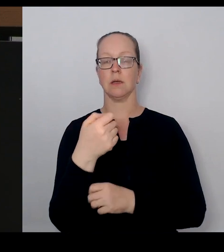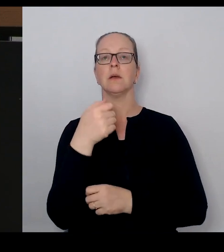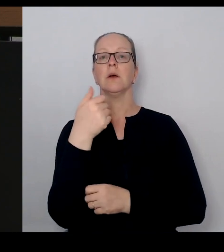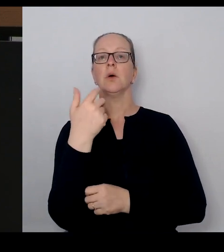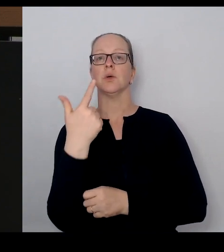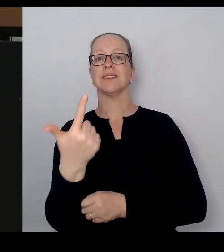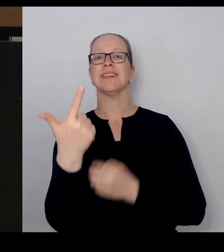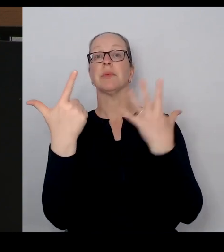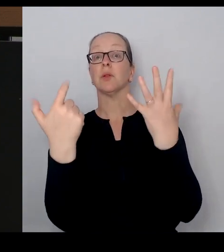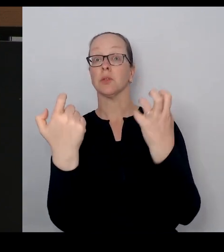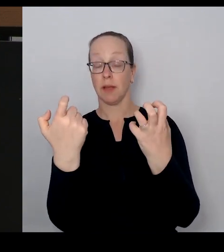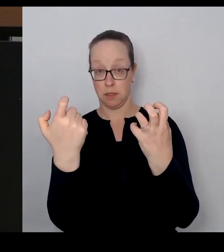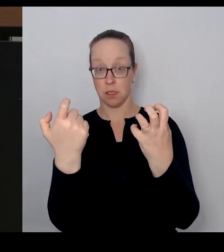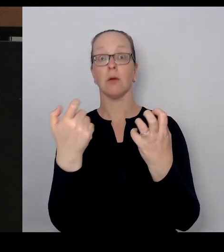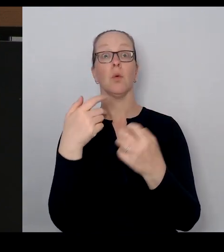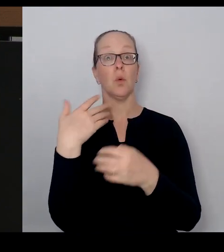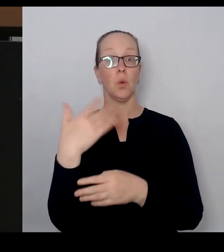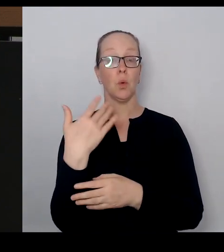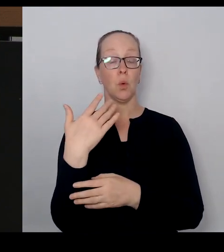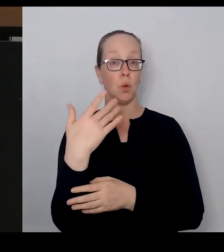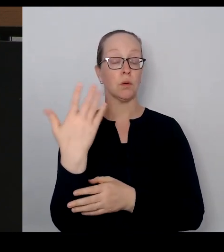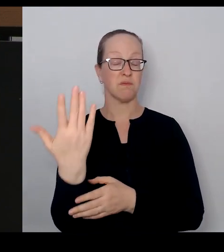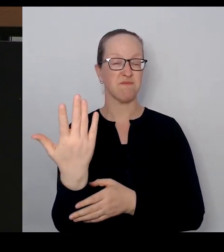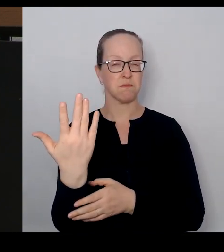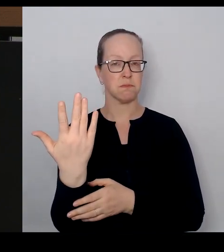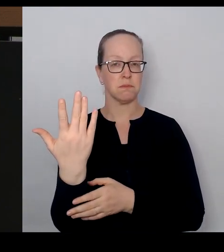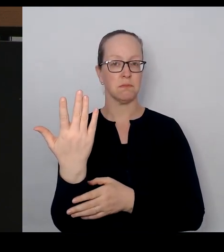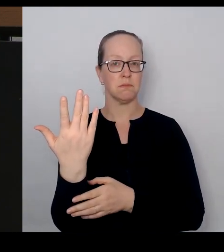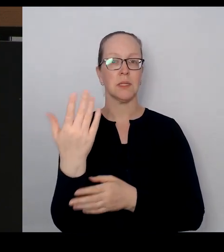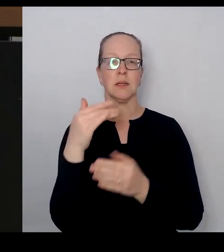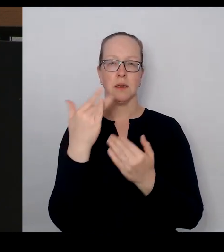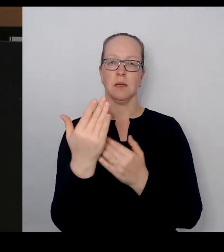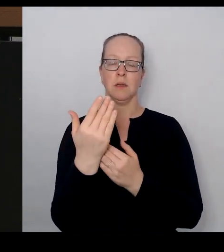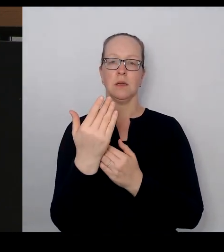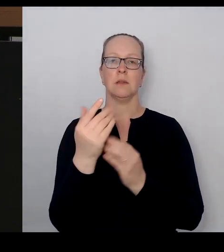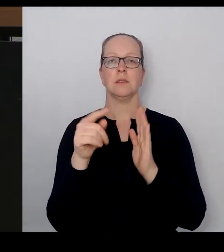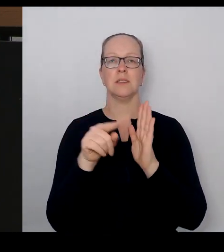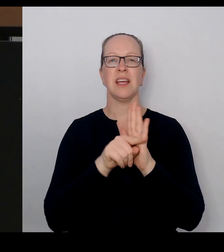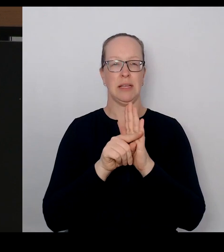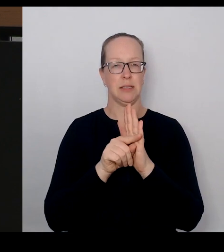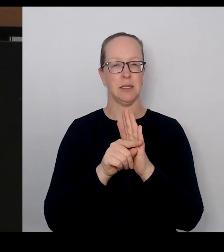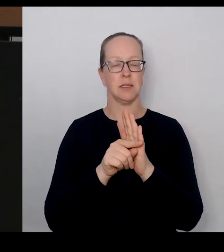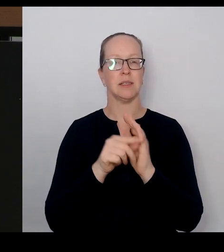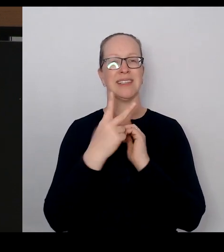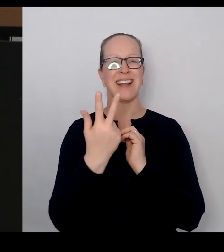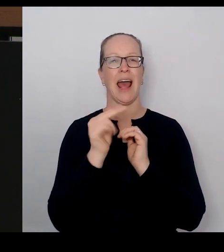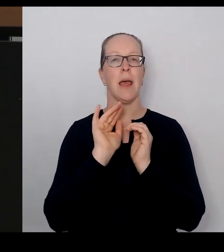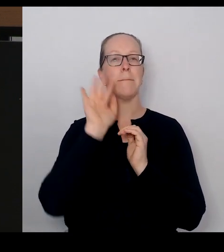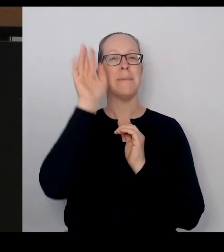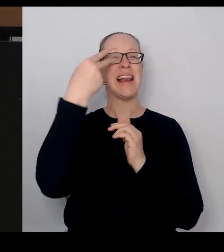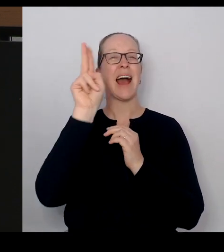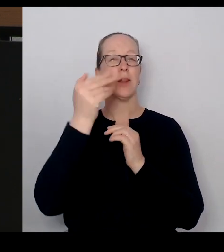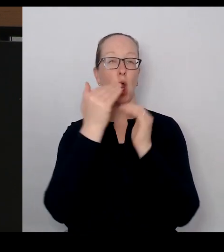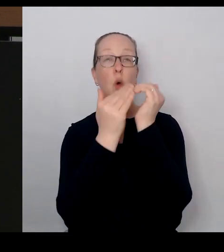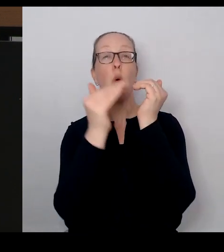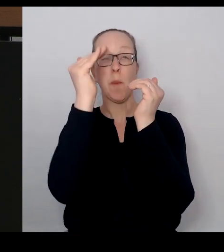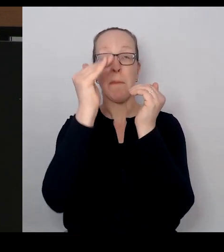Stellen Sie sich vor, wie die Bürgerinnen und Bürger im Jahr 2027 auf den heutigen Haushalt blicken werden.